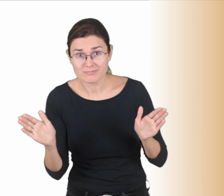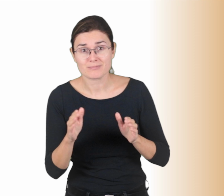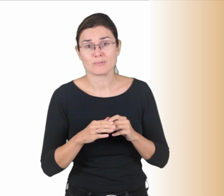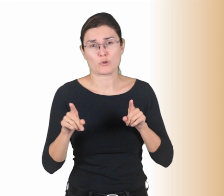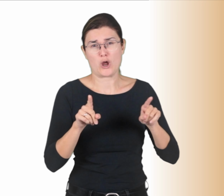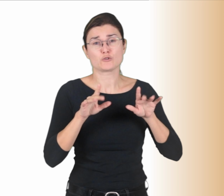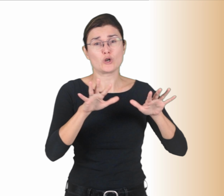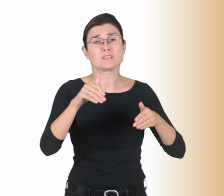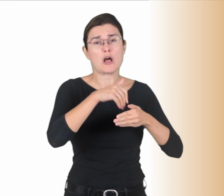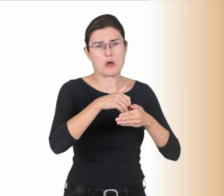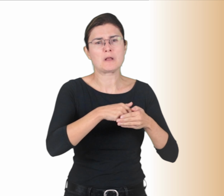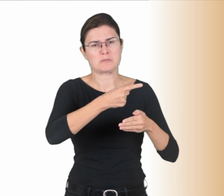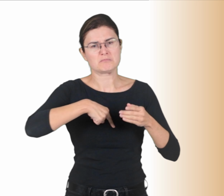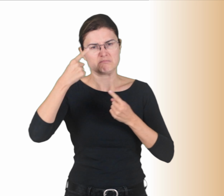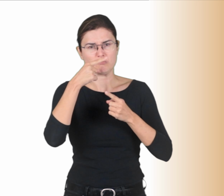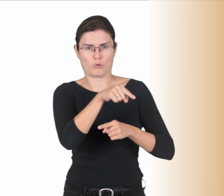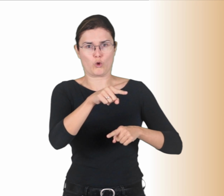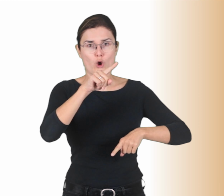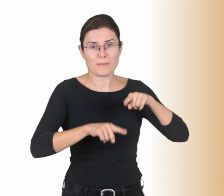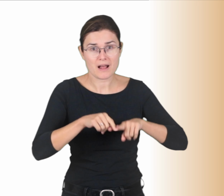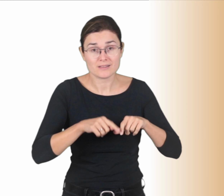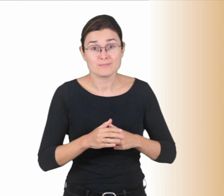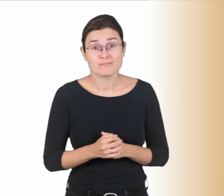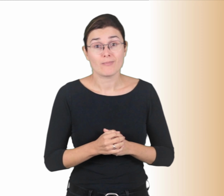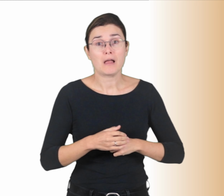czyli więcej zachowań wtedy można uznać za normalne.